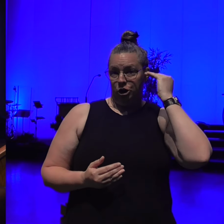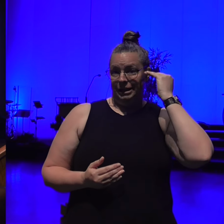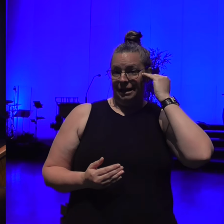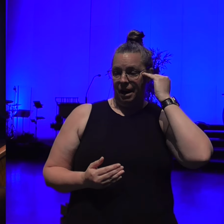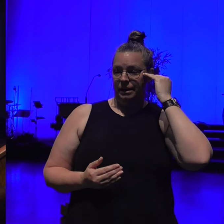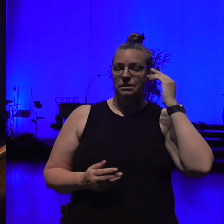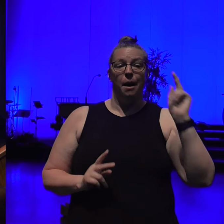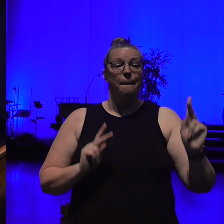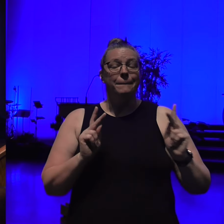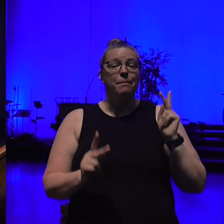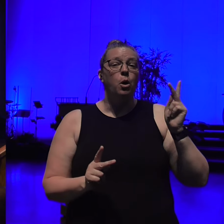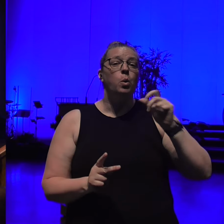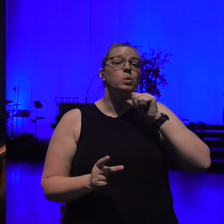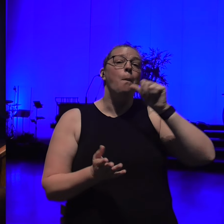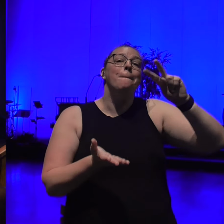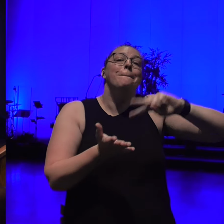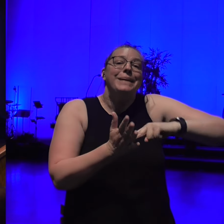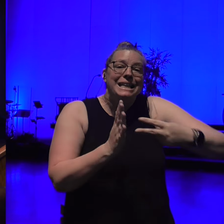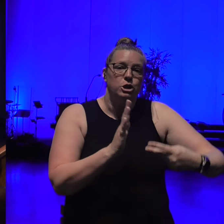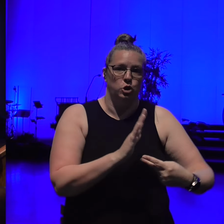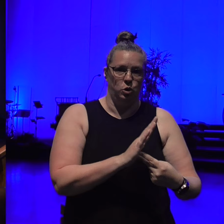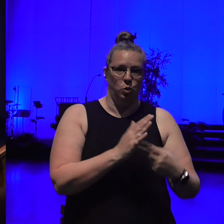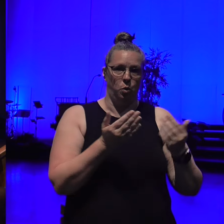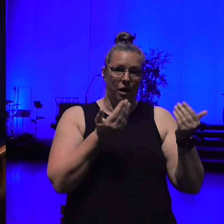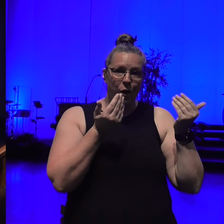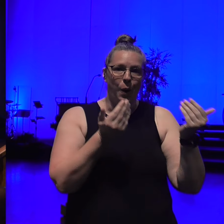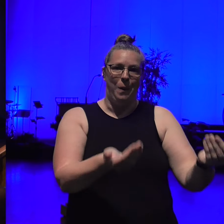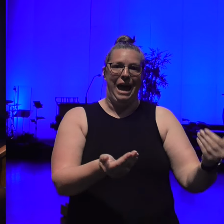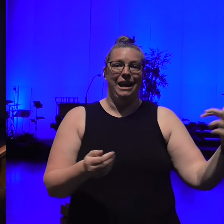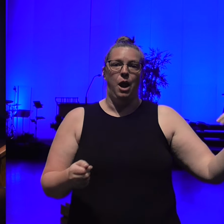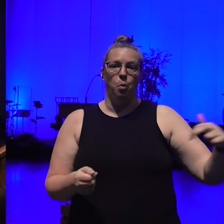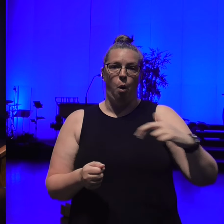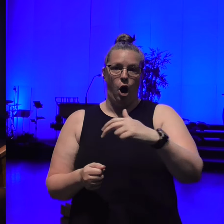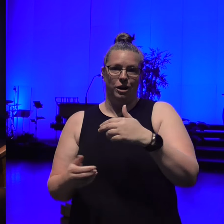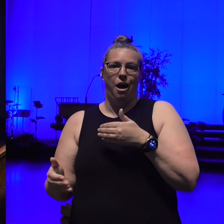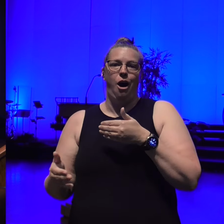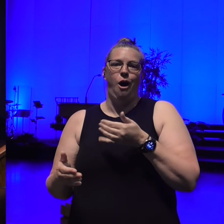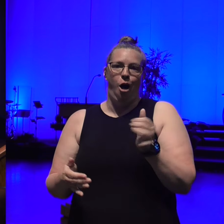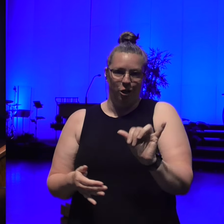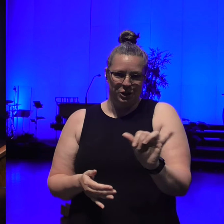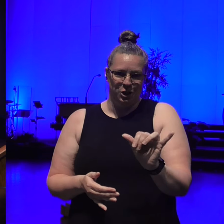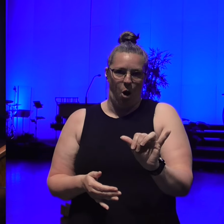no quieren o no tienen la intención de pisotearnos también terminan pisoteándonos porque no nos hemos tomado el tiempo.